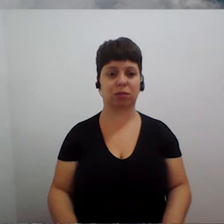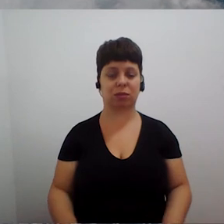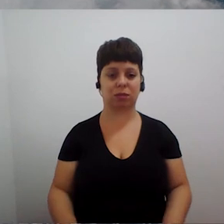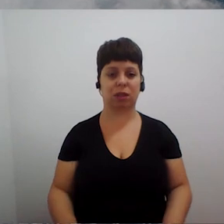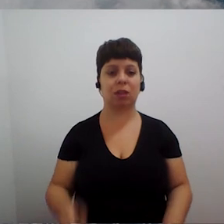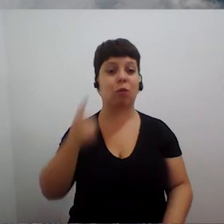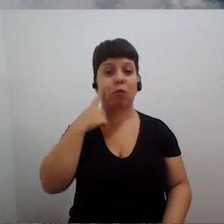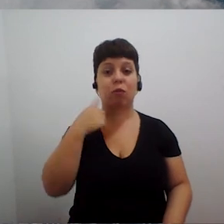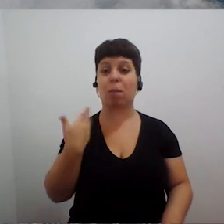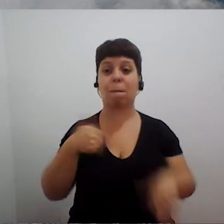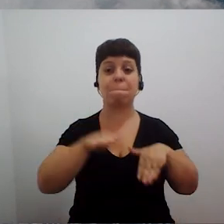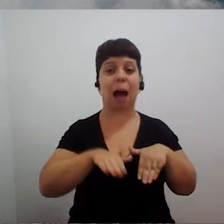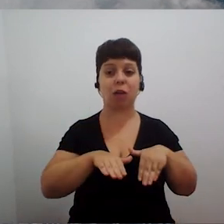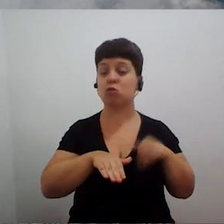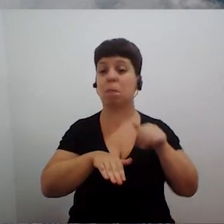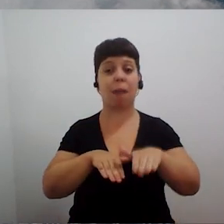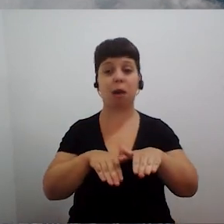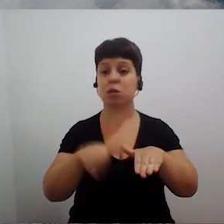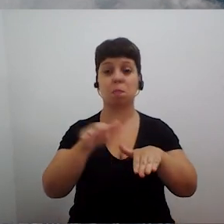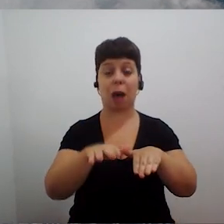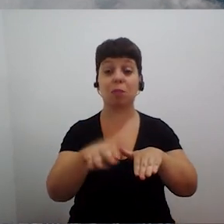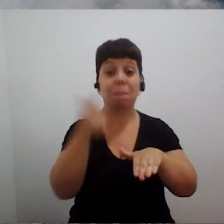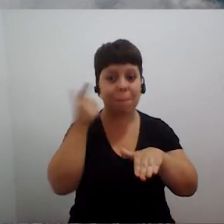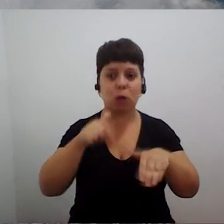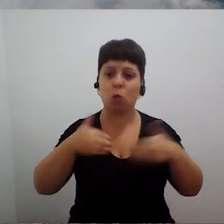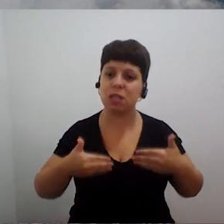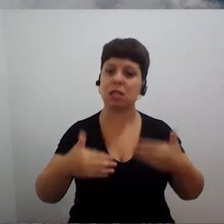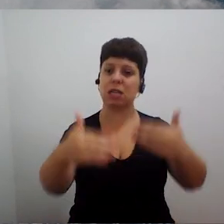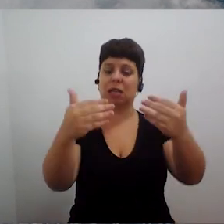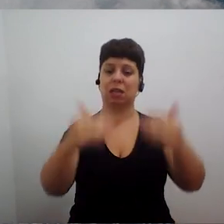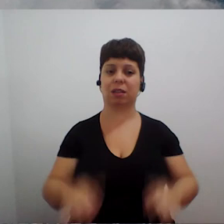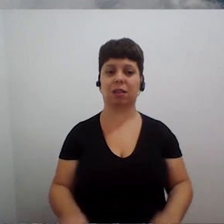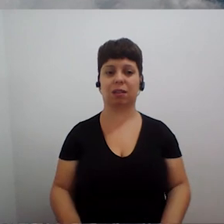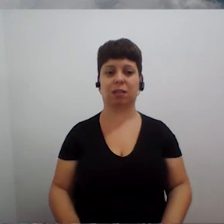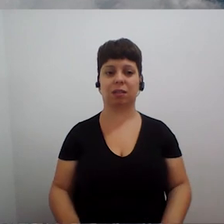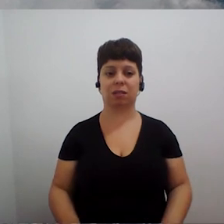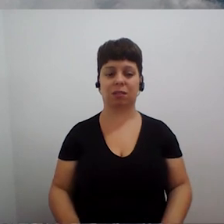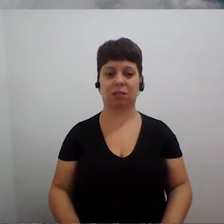definir quais são esses próximos passos para a gente poder anda né, ou para a gente poder